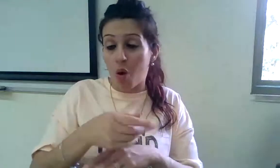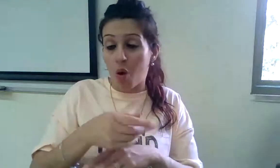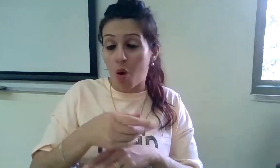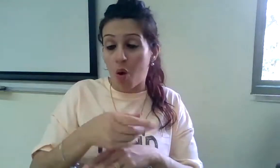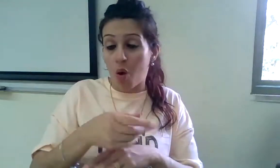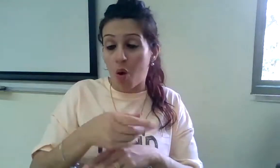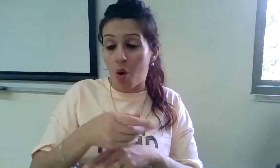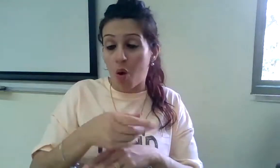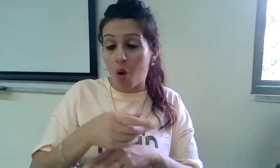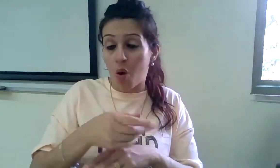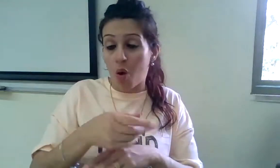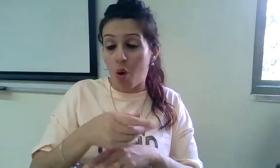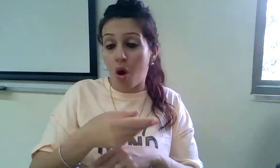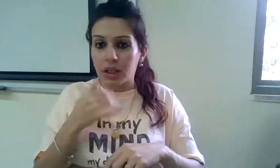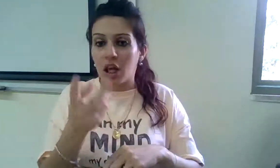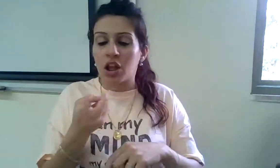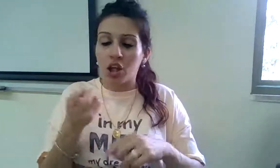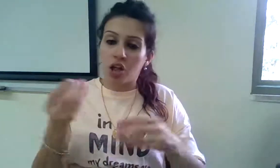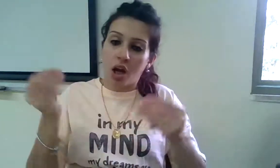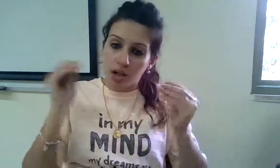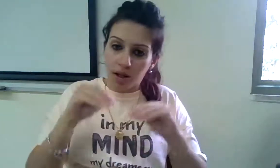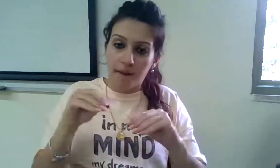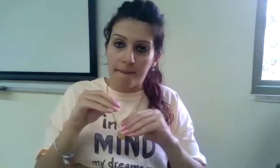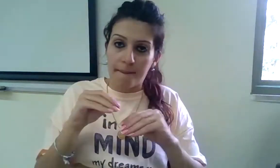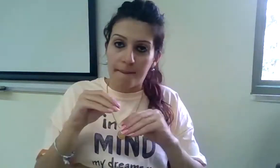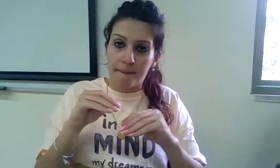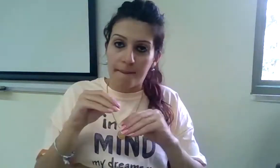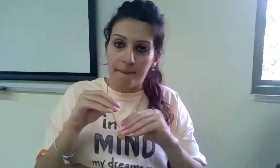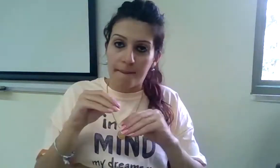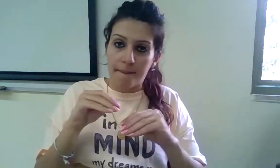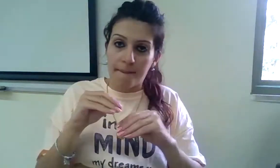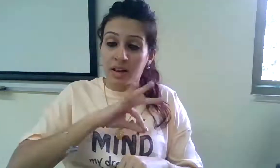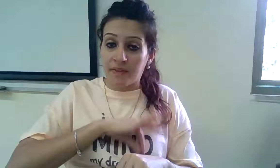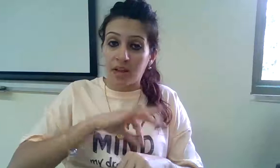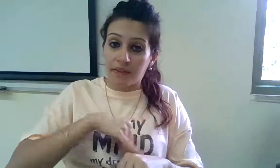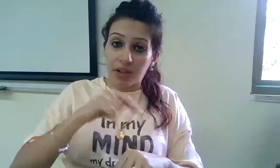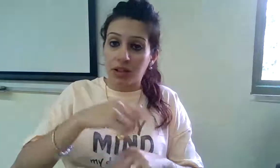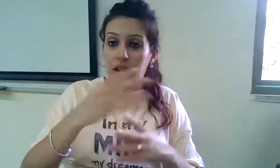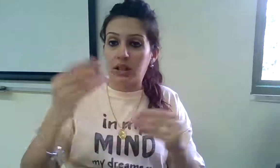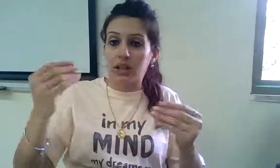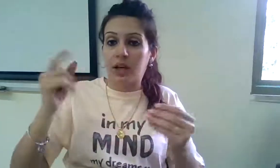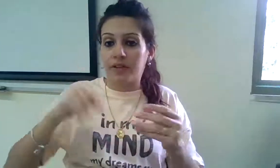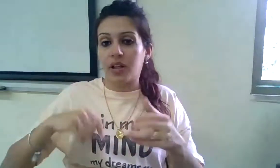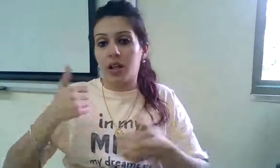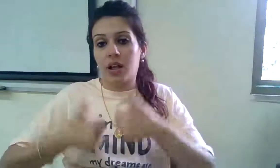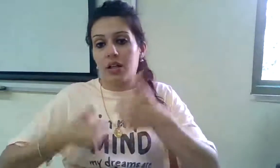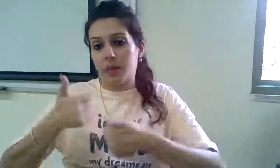وهذا لا يعني اللعب ولكن يعني انه عملية التقييم تكون مشابهة